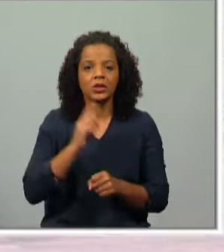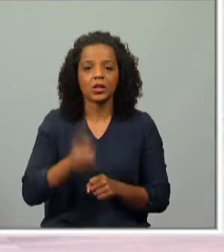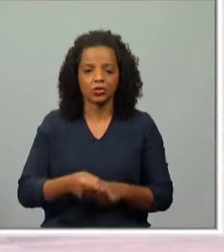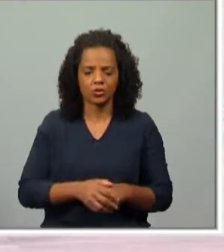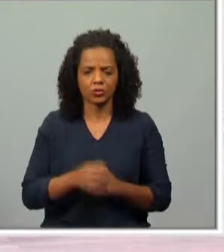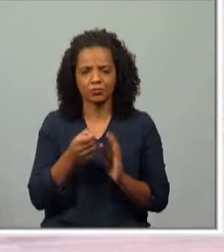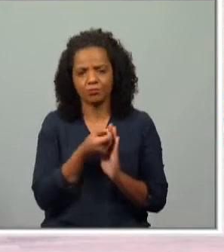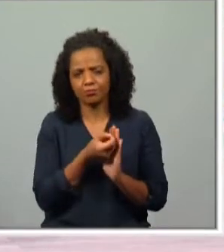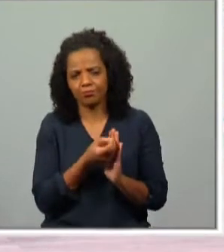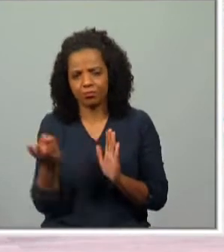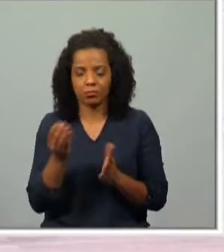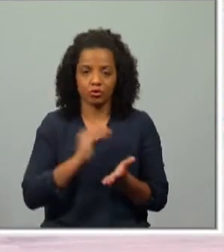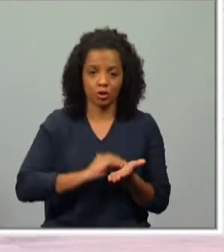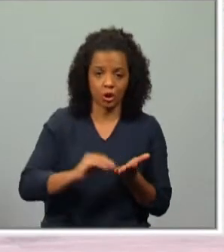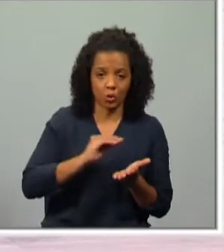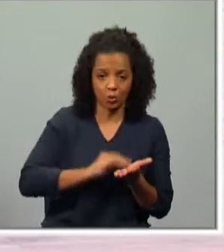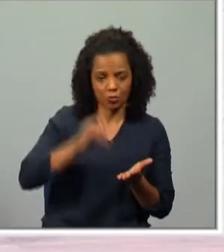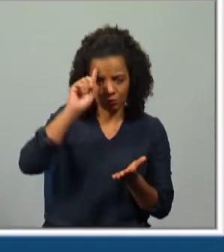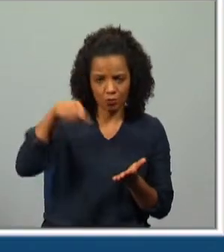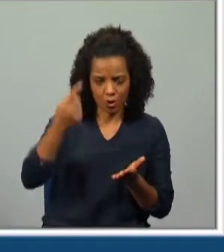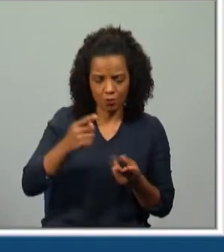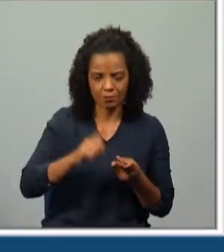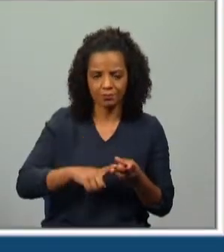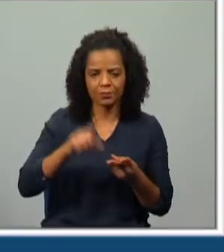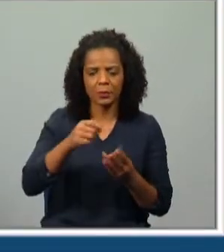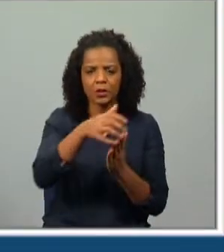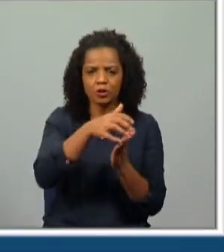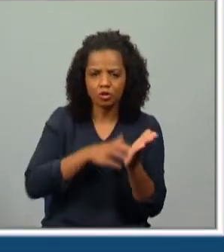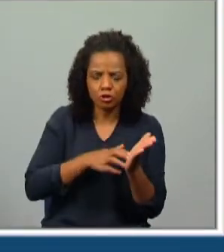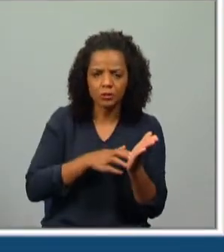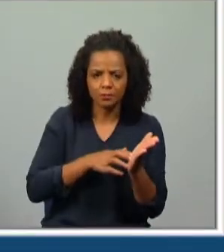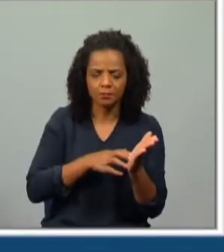várias ele foi escritor como sabemos foi argumentista isto é escrever o 據我們所知，他是一位作家編劇這是寫的